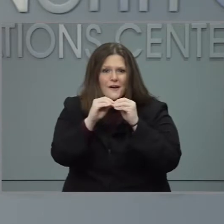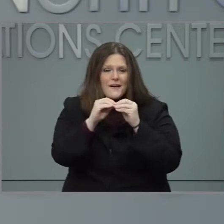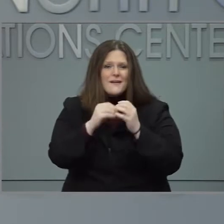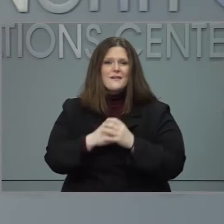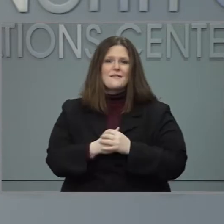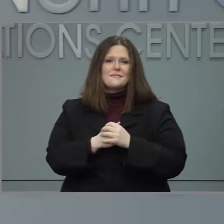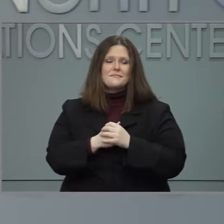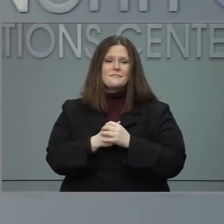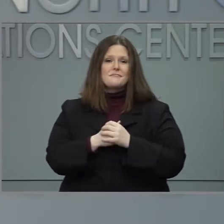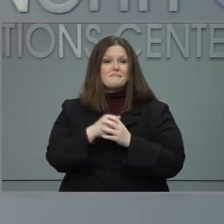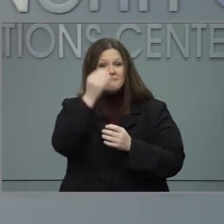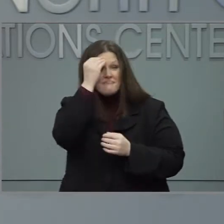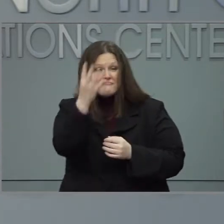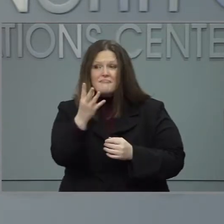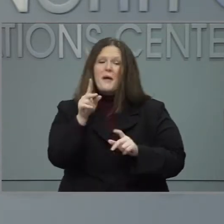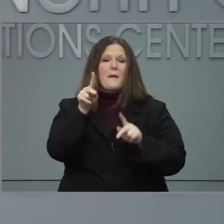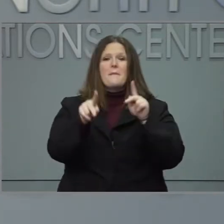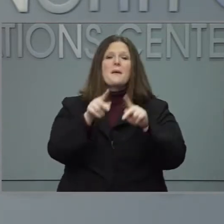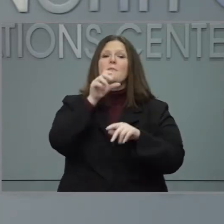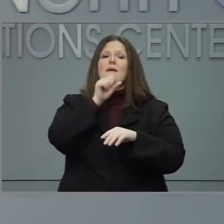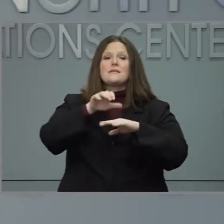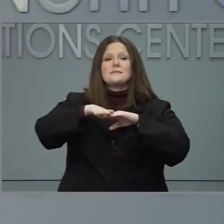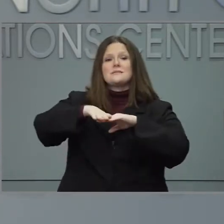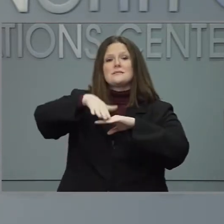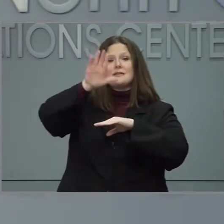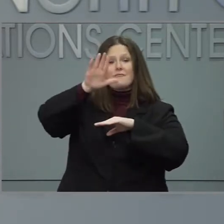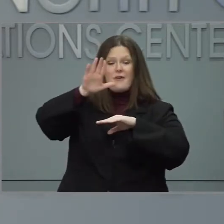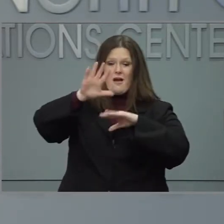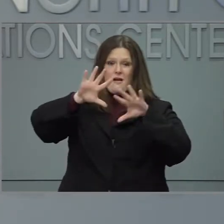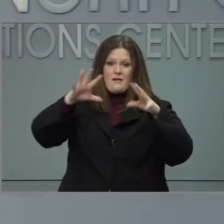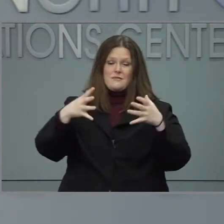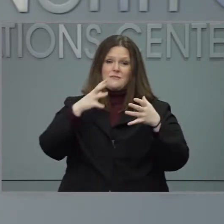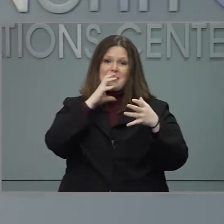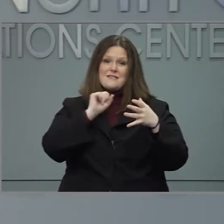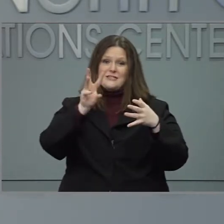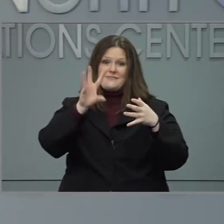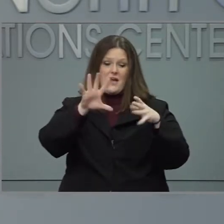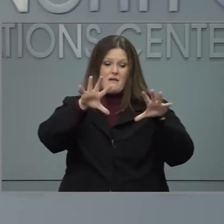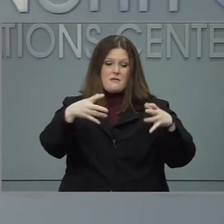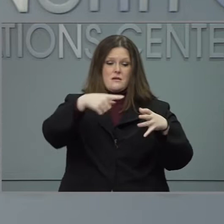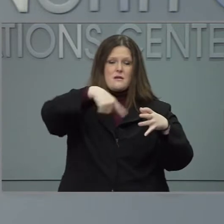la mitad de las personas mayores de sesenta y cinco en el Estado han sido vacunados y